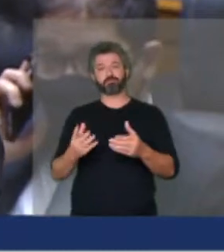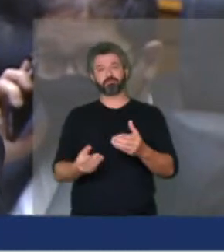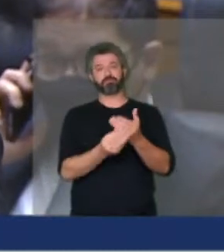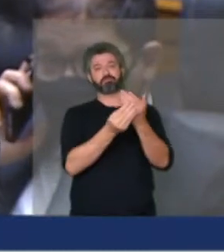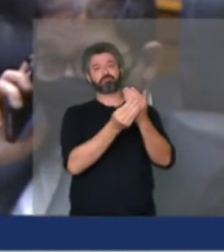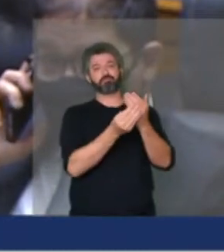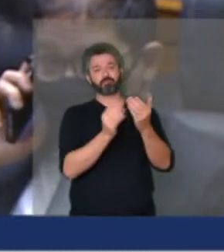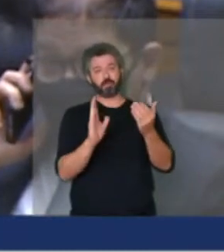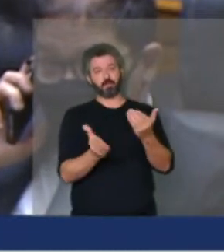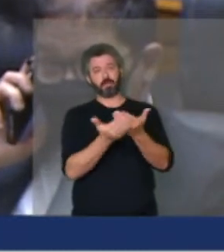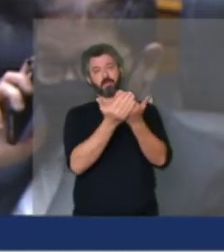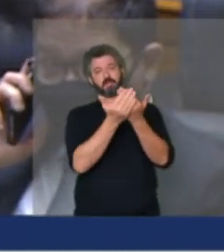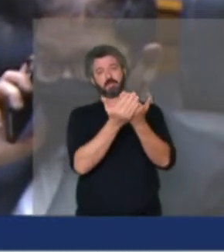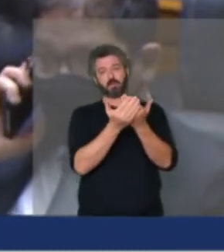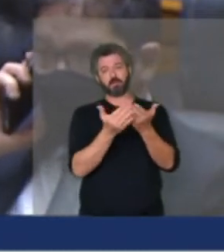PARABENIZAR O DEPUTADO JÚLIO CÀSAR PELO TRABALHO QUE VEM